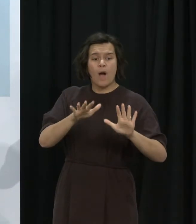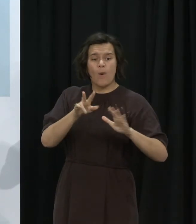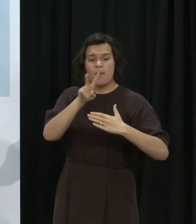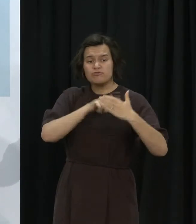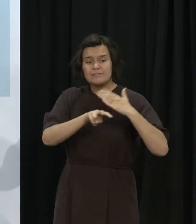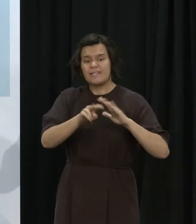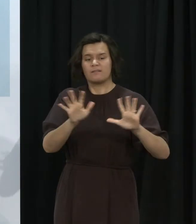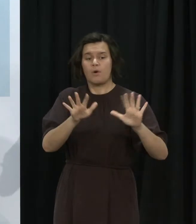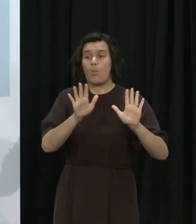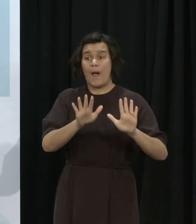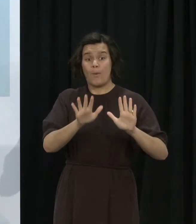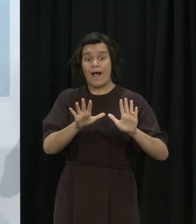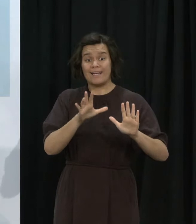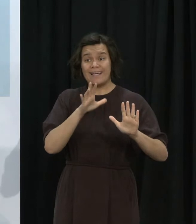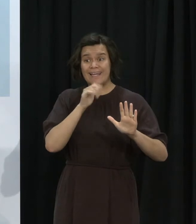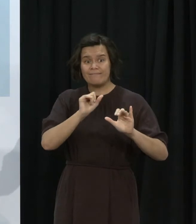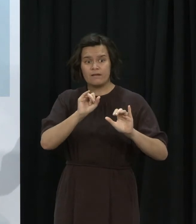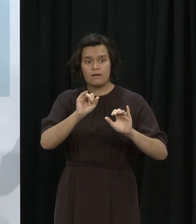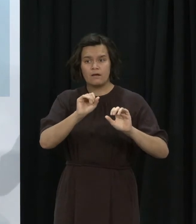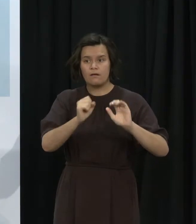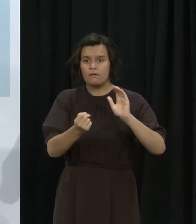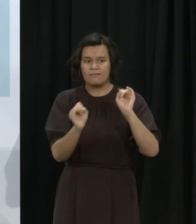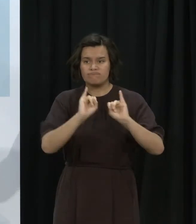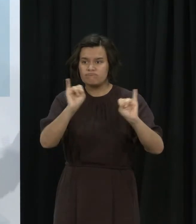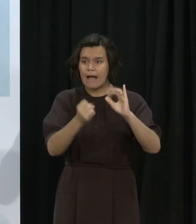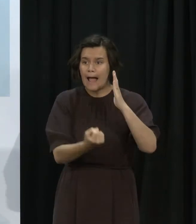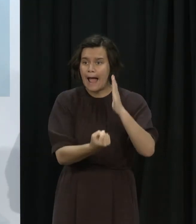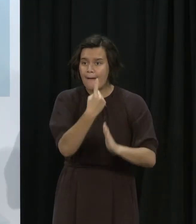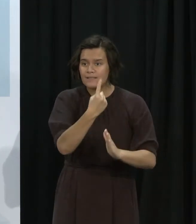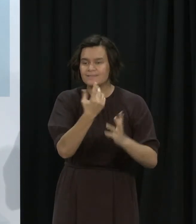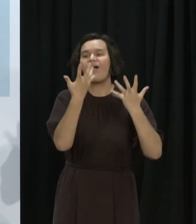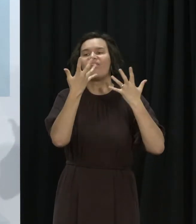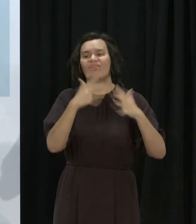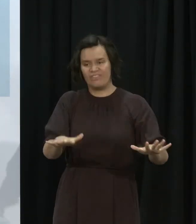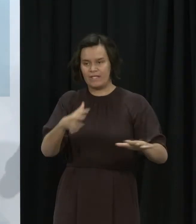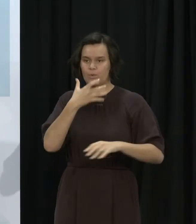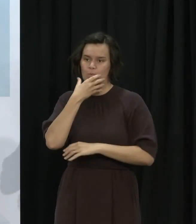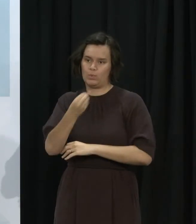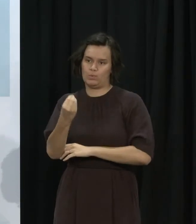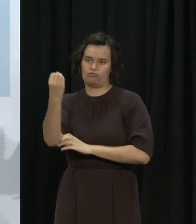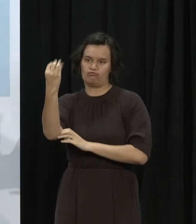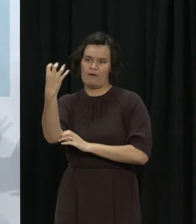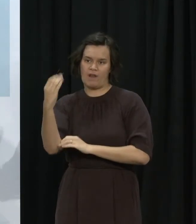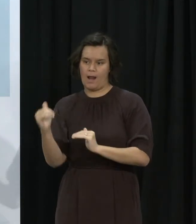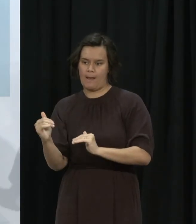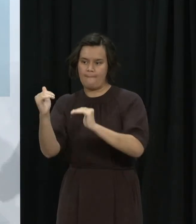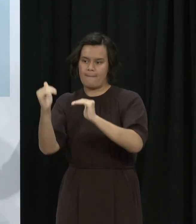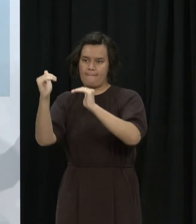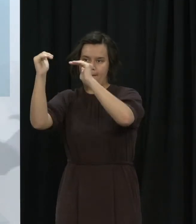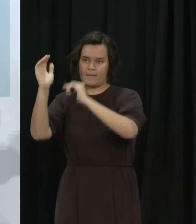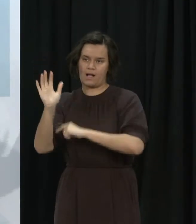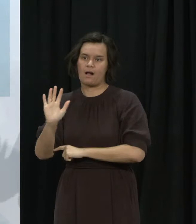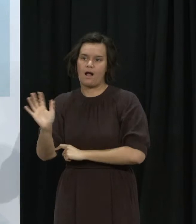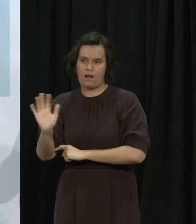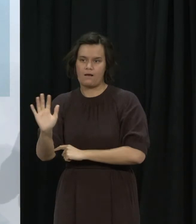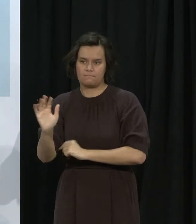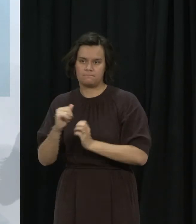waka ranei ko. E mohiotia ana i tenei wa, i tohu matou ka